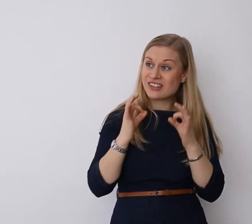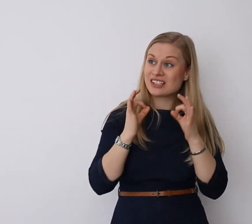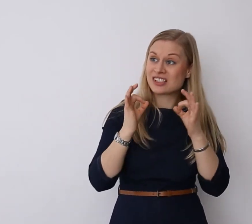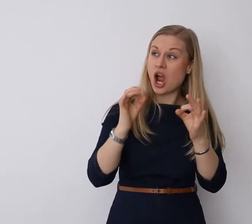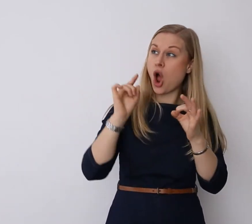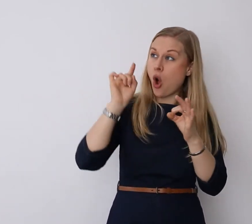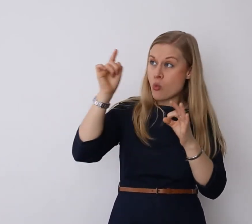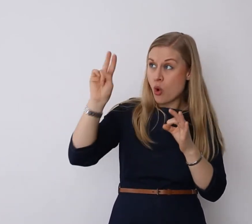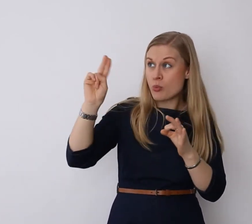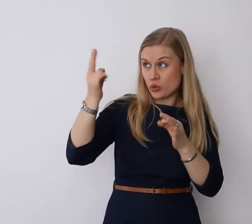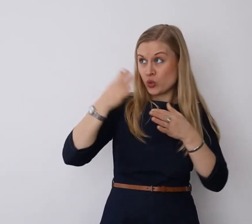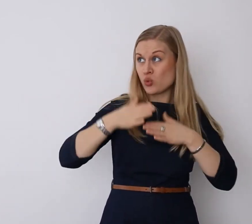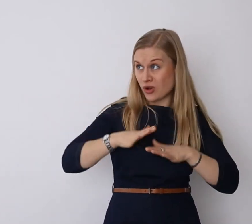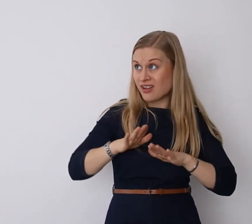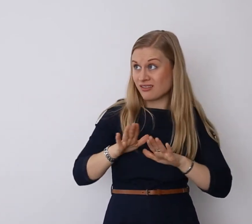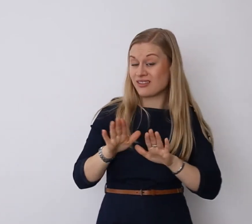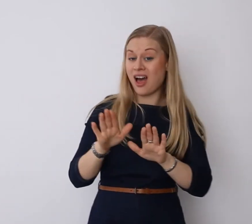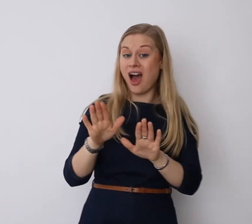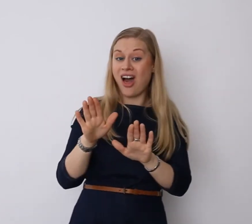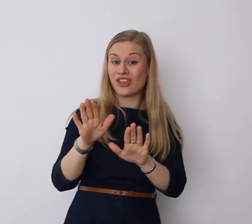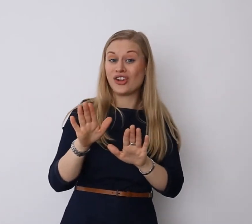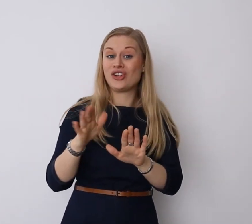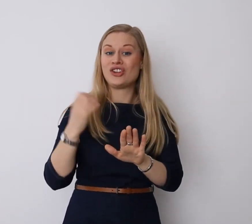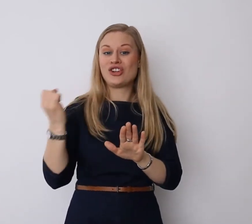Ik vertrouw op uw genade,